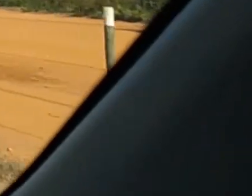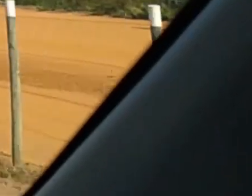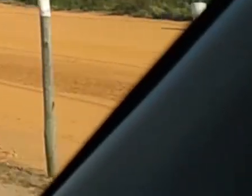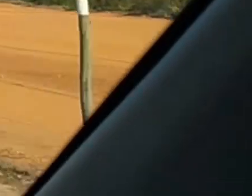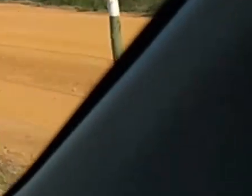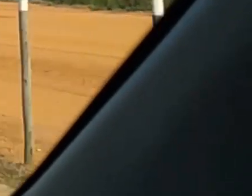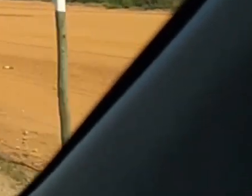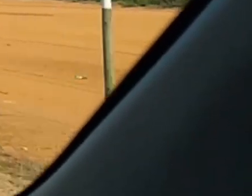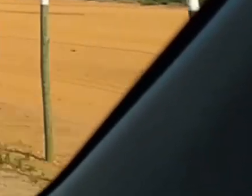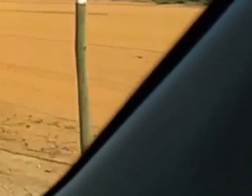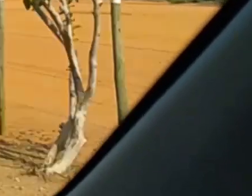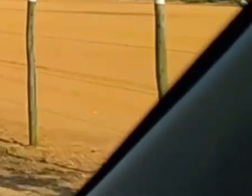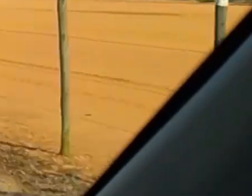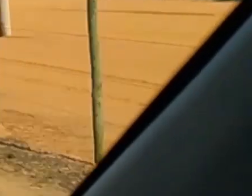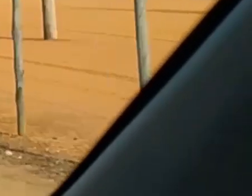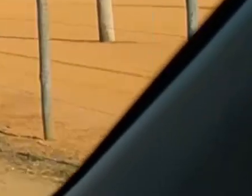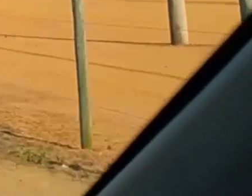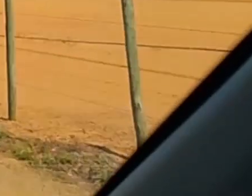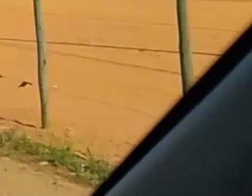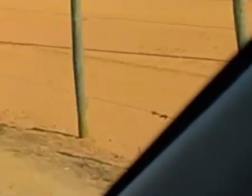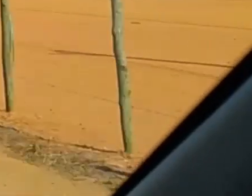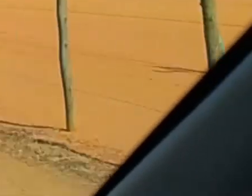[Barulho de carro na estrada]